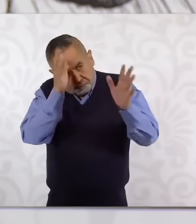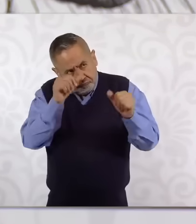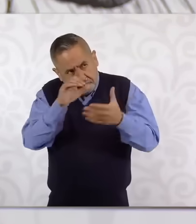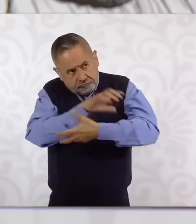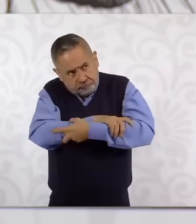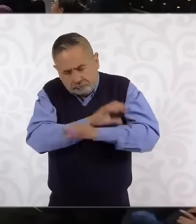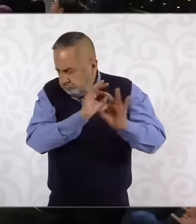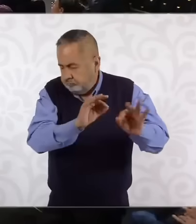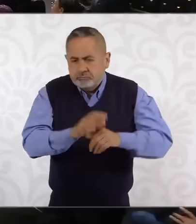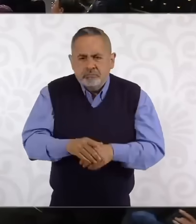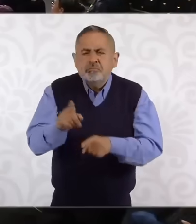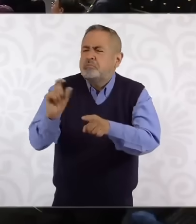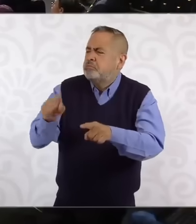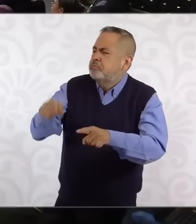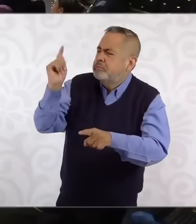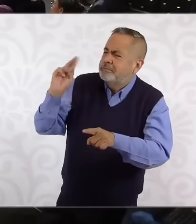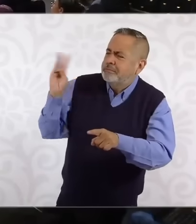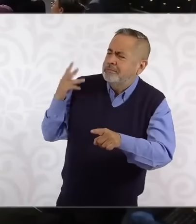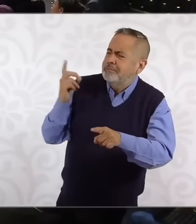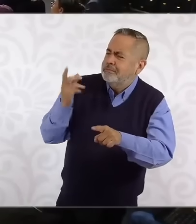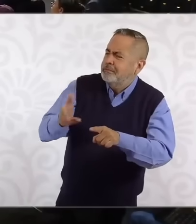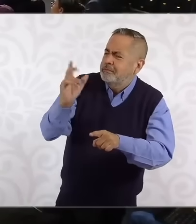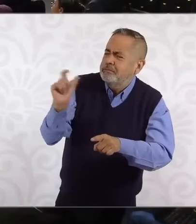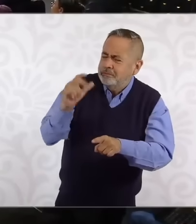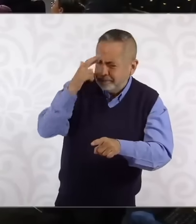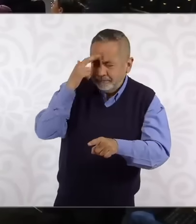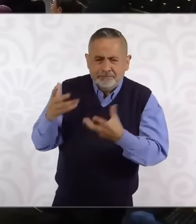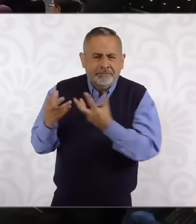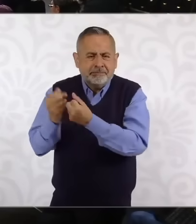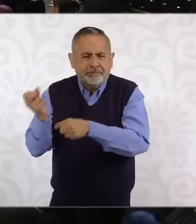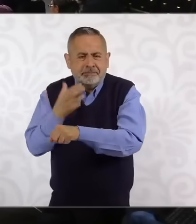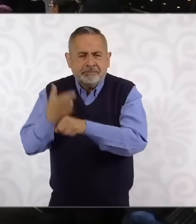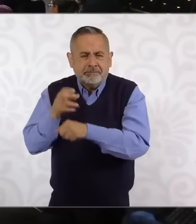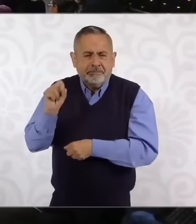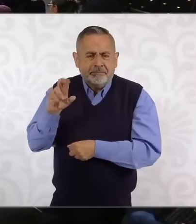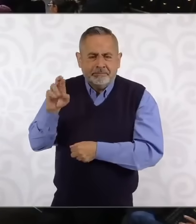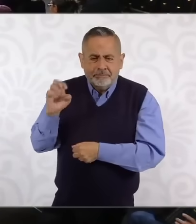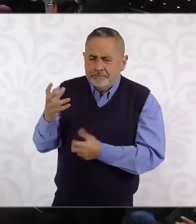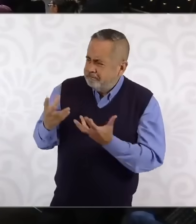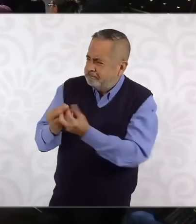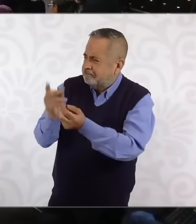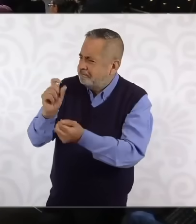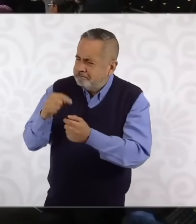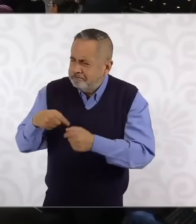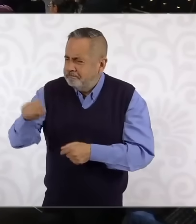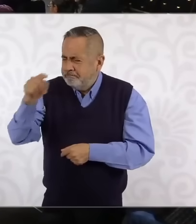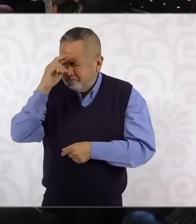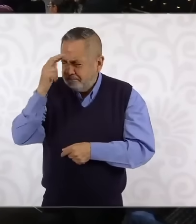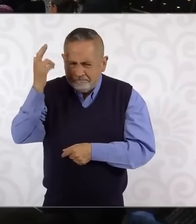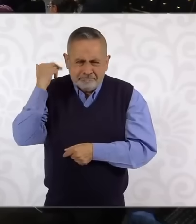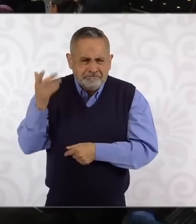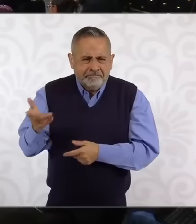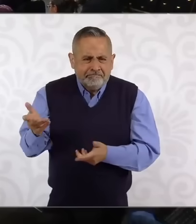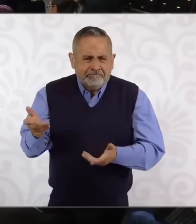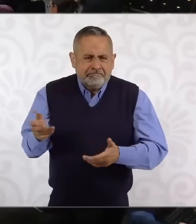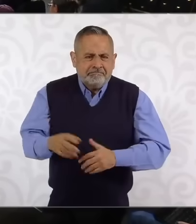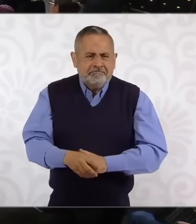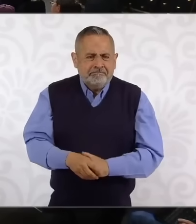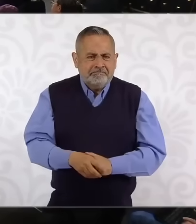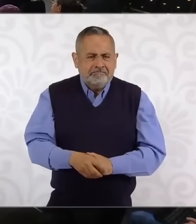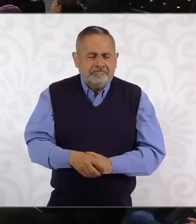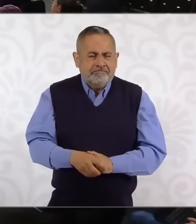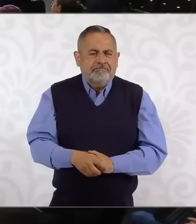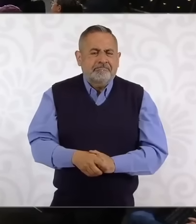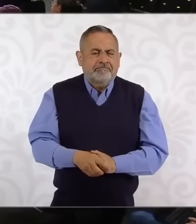ido a Washington ustedes? cuando fueron con el secretario de relaciones exterior de febrero.